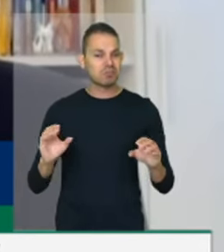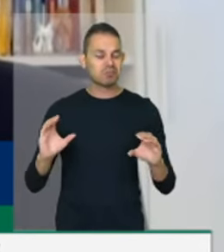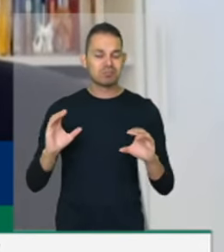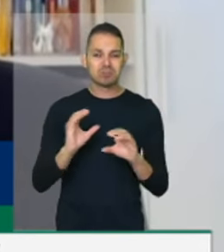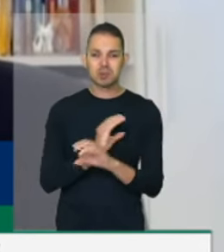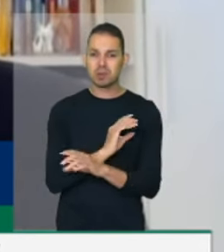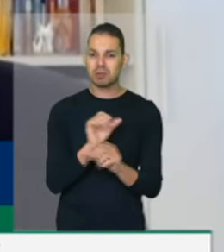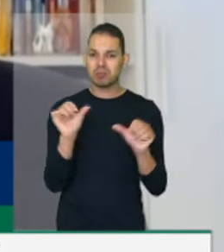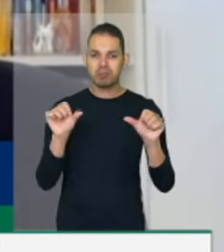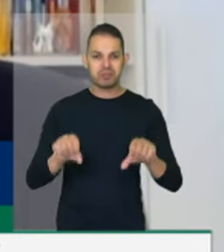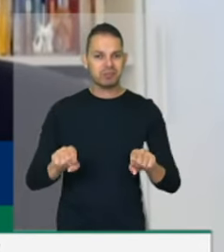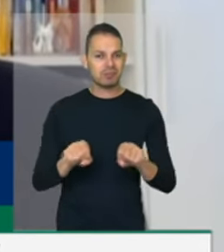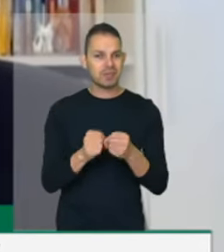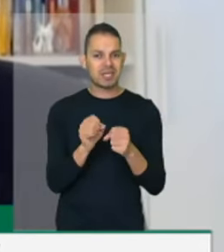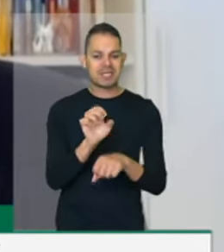LEITOS E EU ACHO QUE É PRECISO FAZER UM ESFORÇO